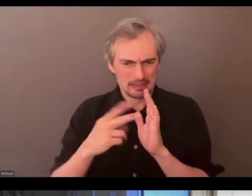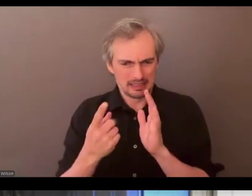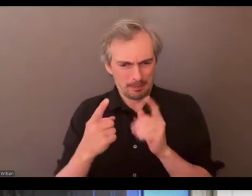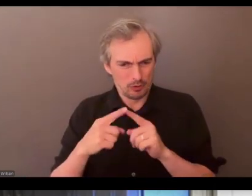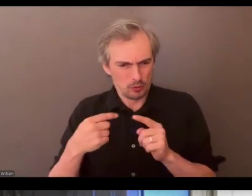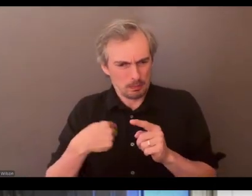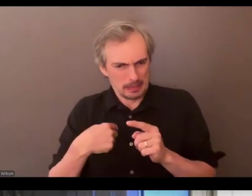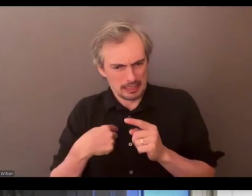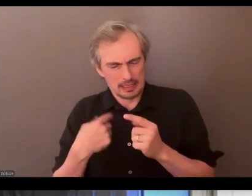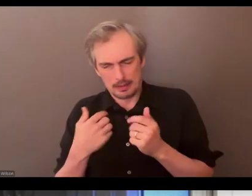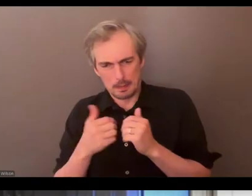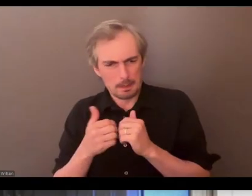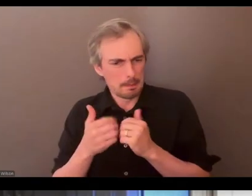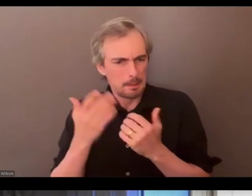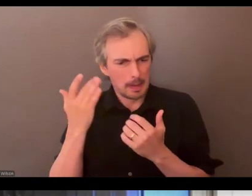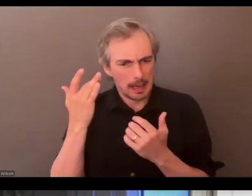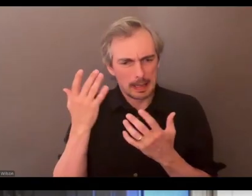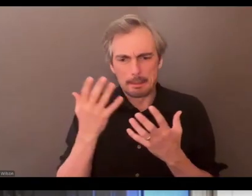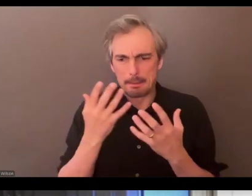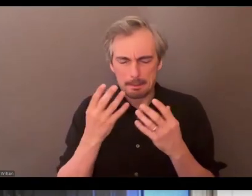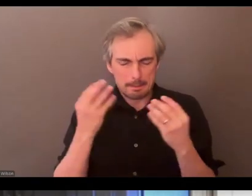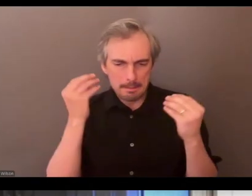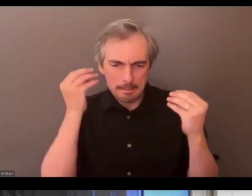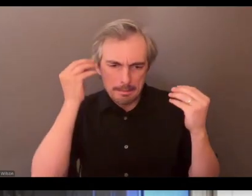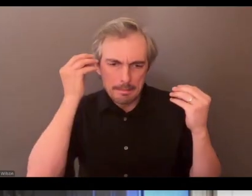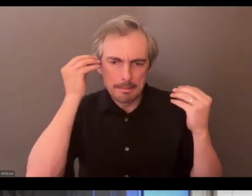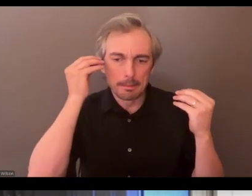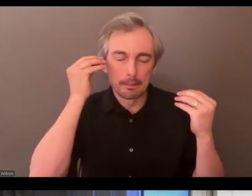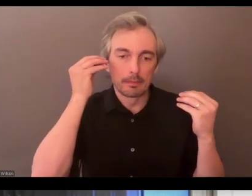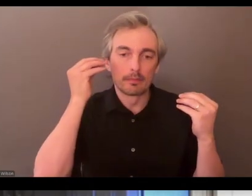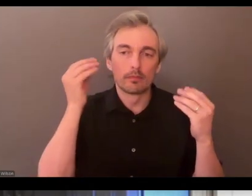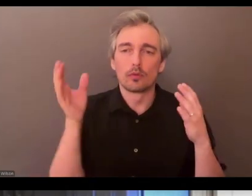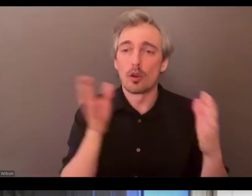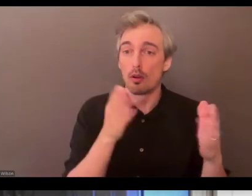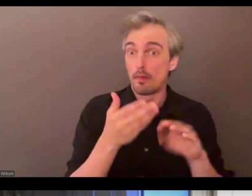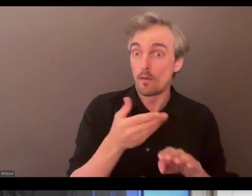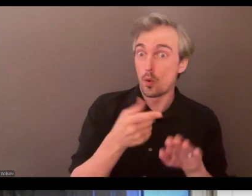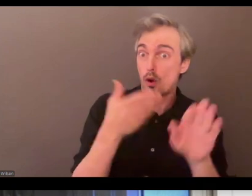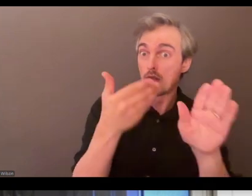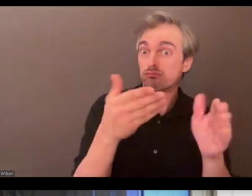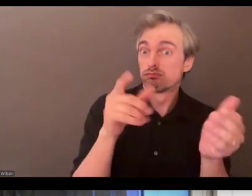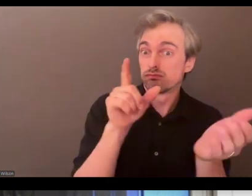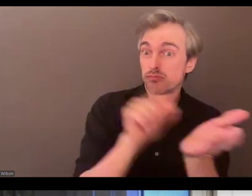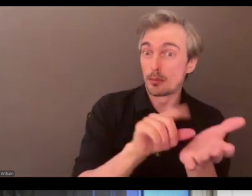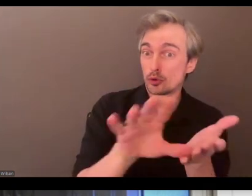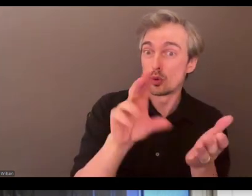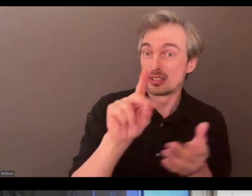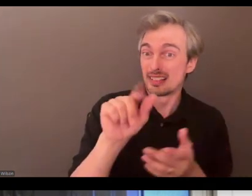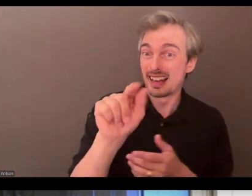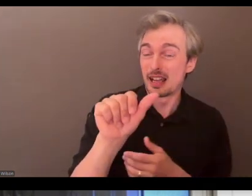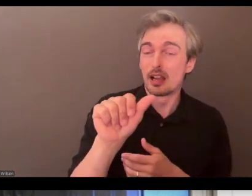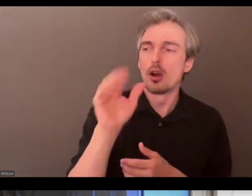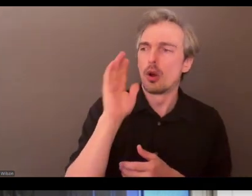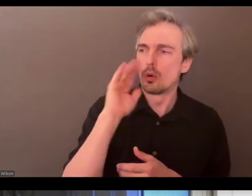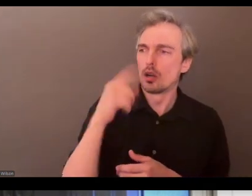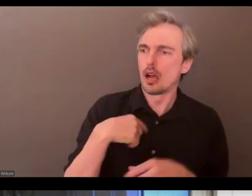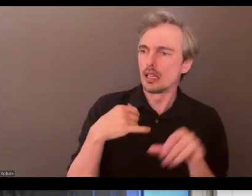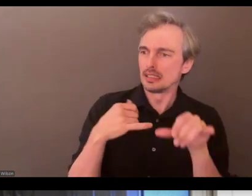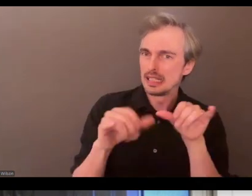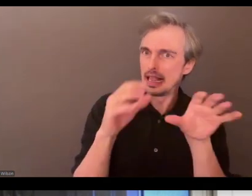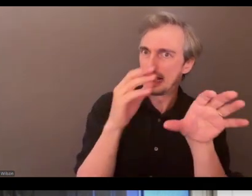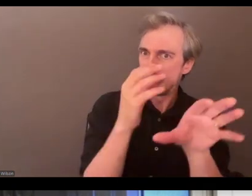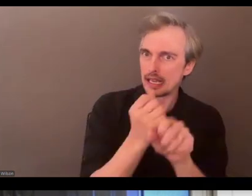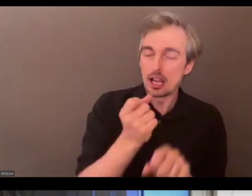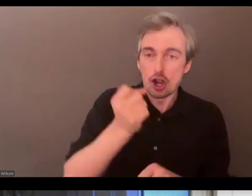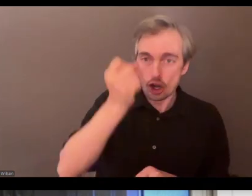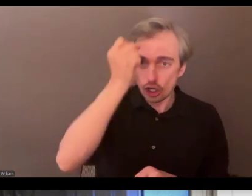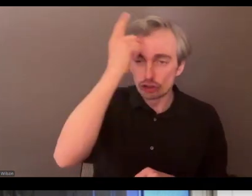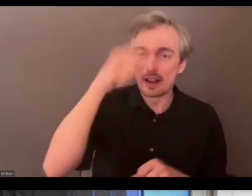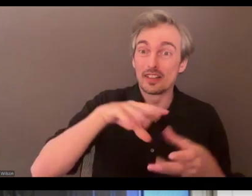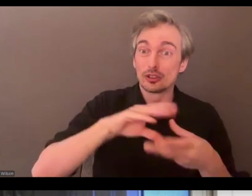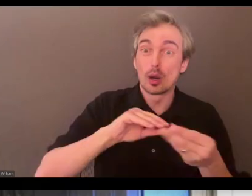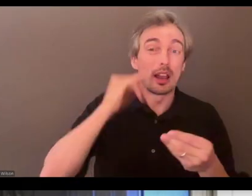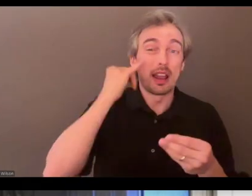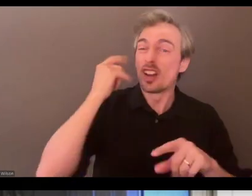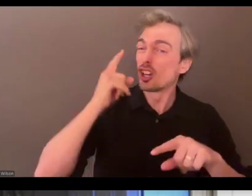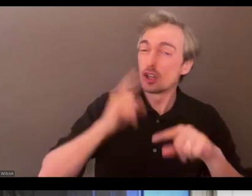グラフが見えなくても、このスト ーリ ーを理解できるだろうか？たとえそのグラフが全く 見えなくても、私が伝えようとしているスト ーリ ーを理解できるだろうか？そして、たと